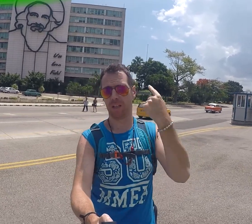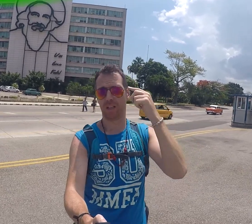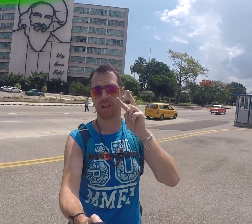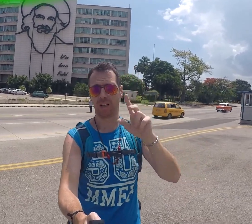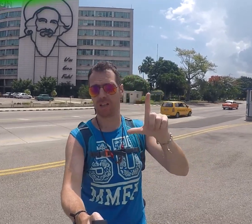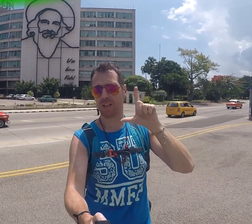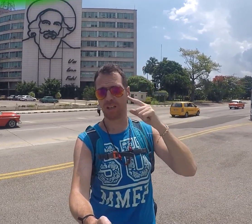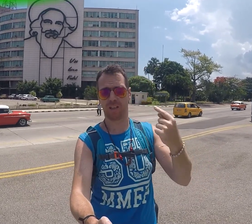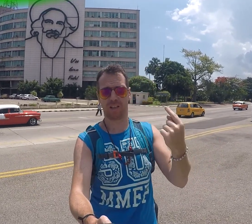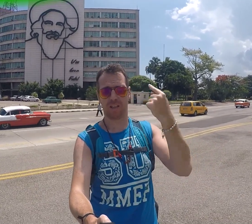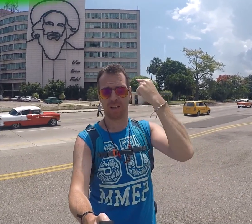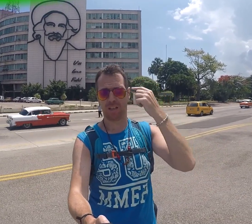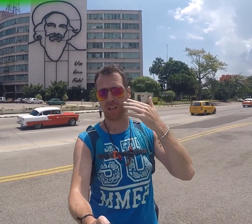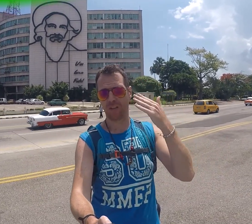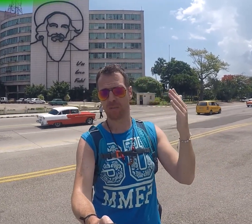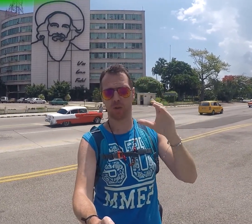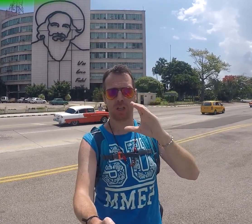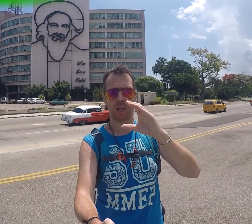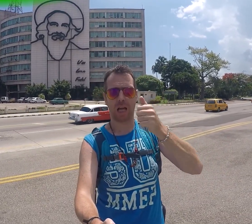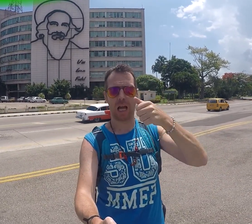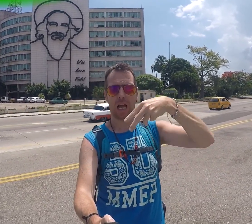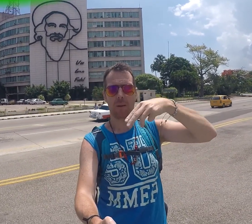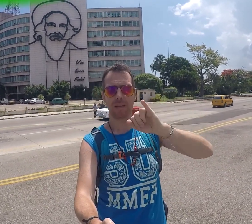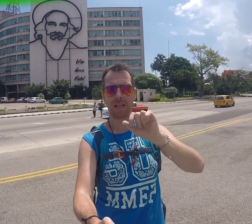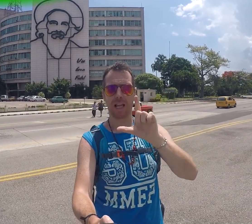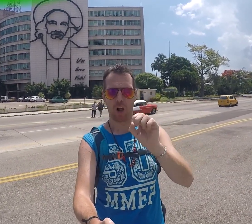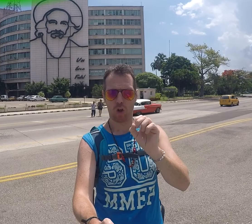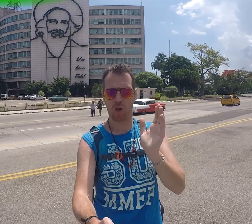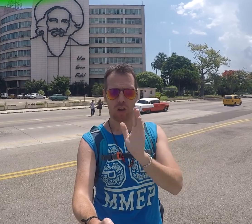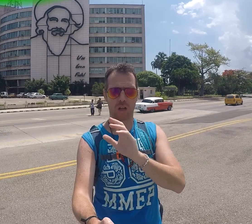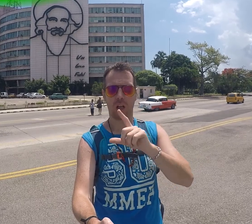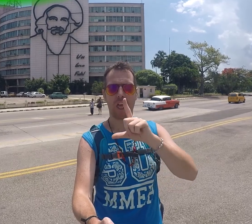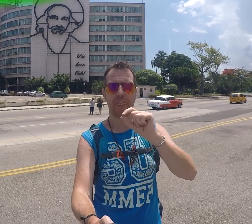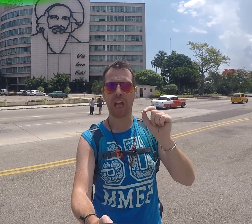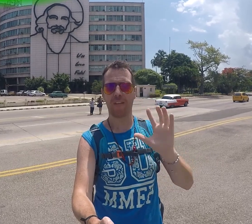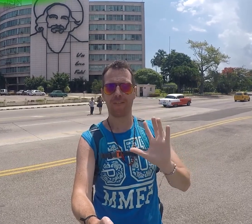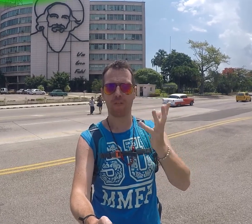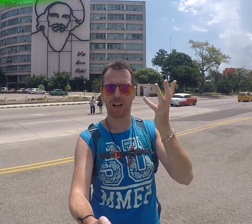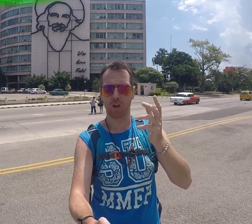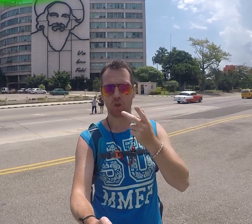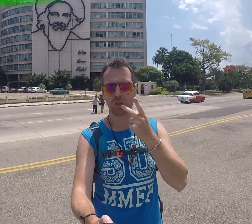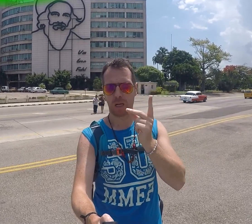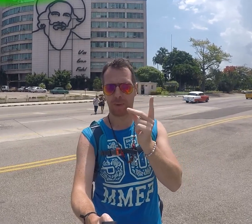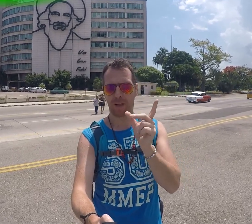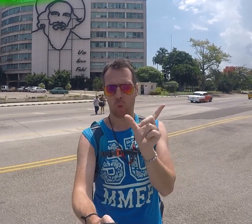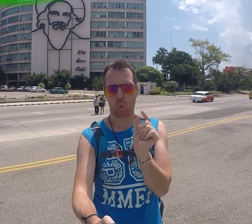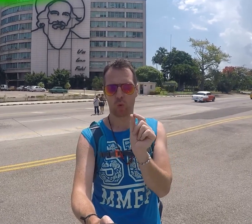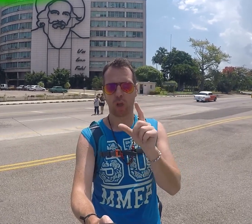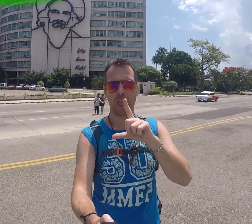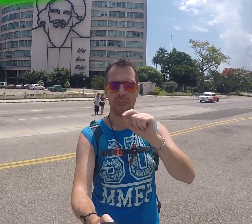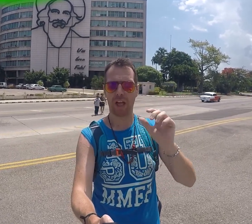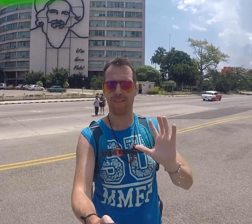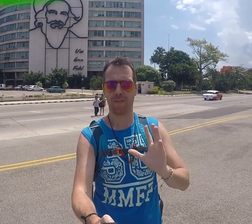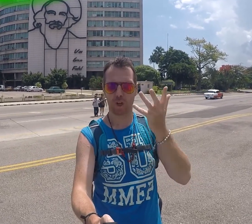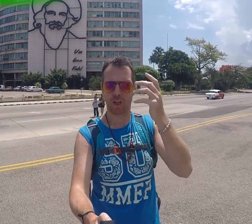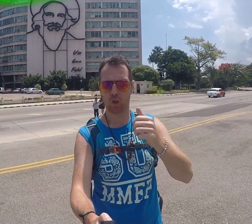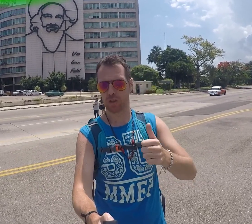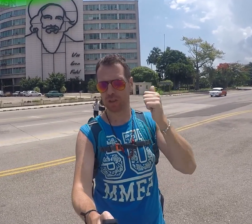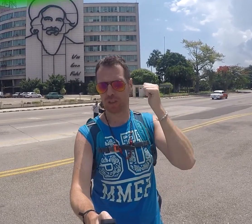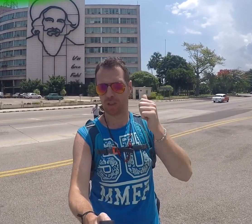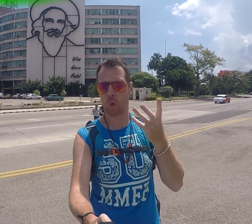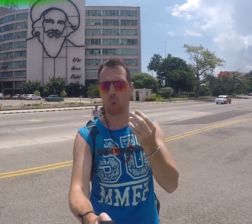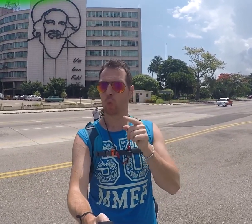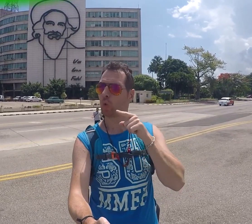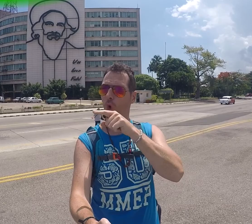Veis esa fachada con el rostro, es Camilo Cienfuegos